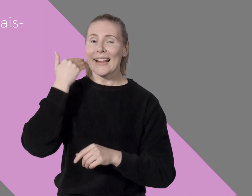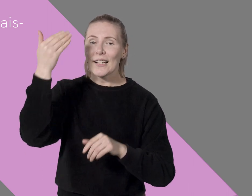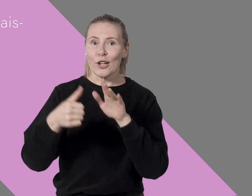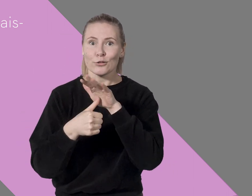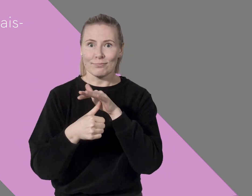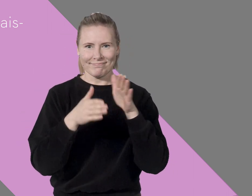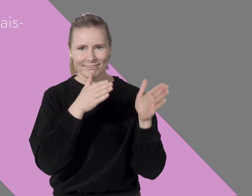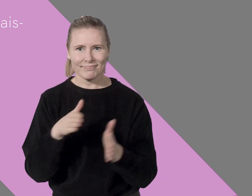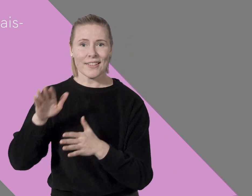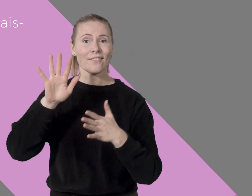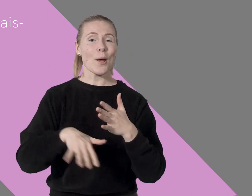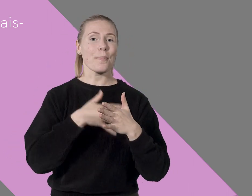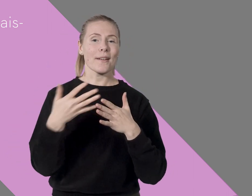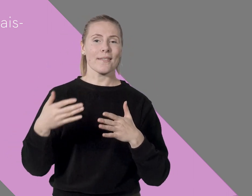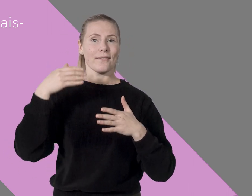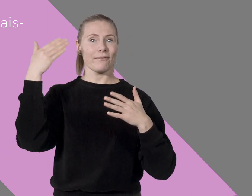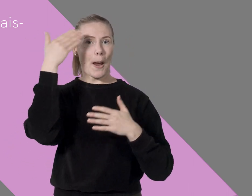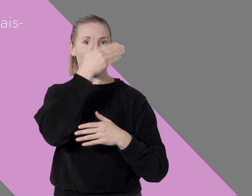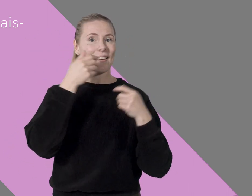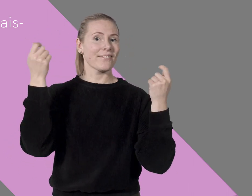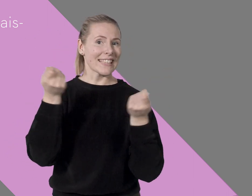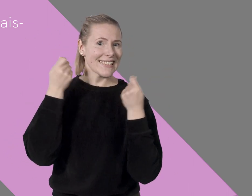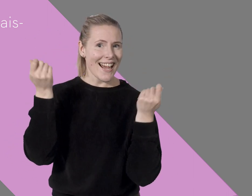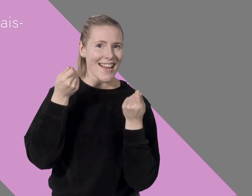syksyllä järjestettävään Viittomakieliseen filmifestivaaliin!